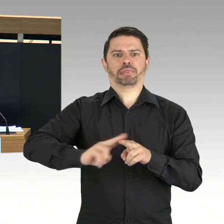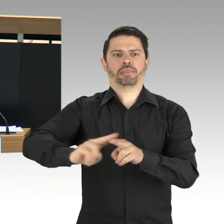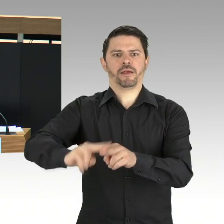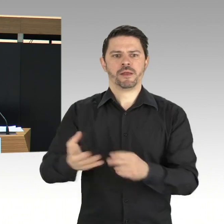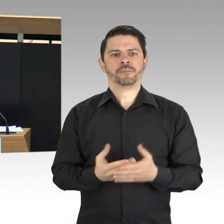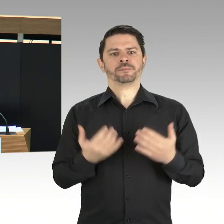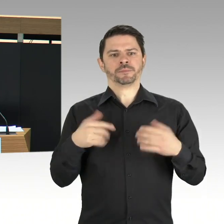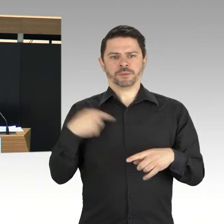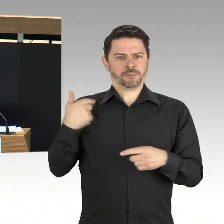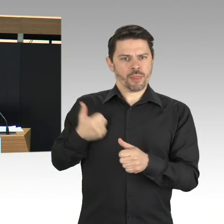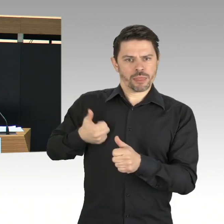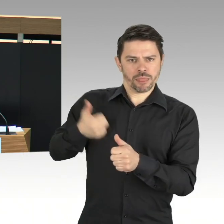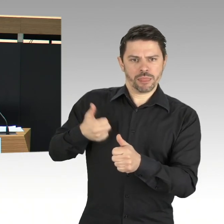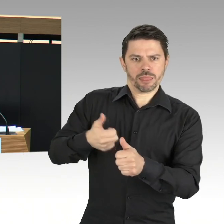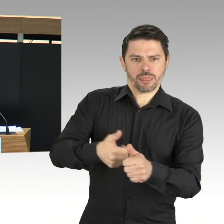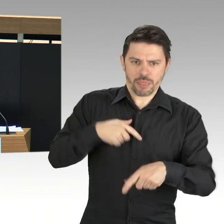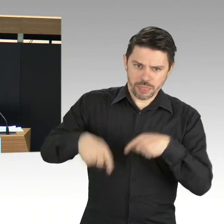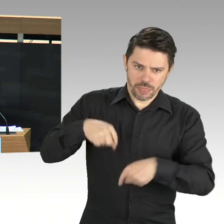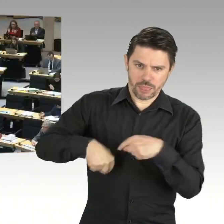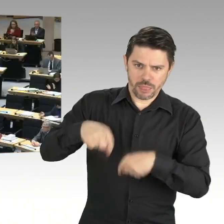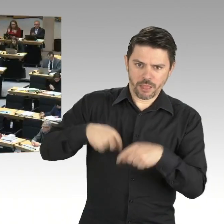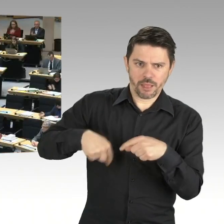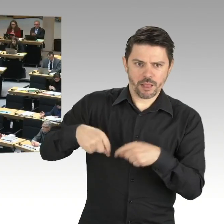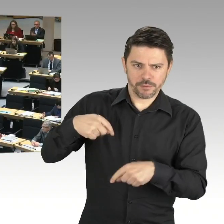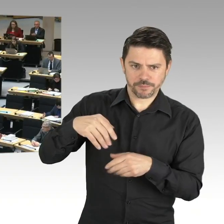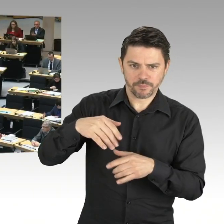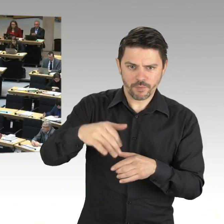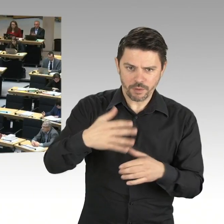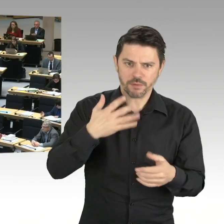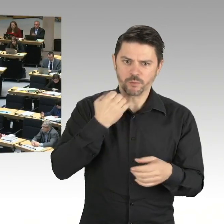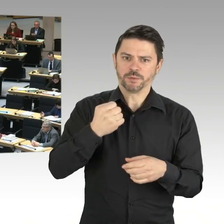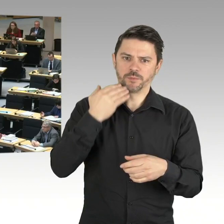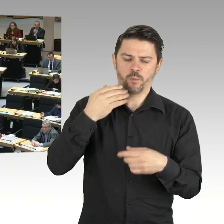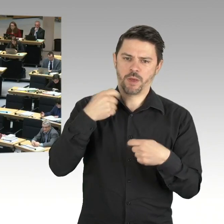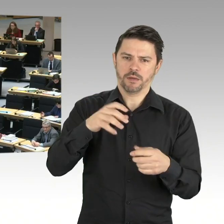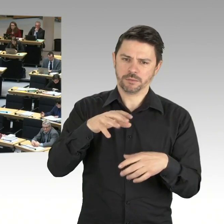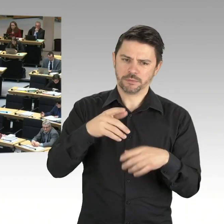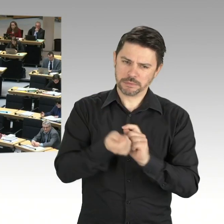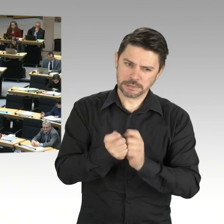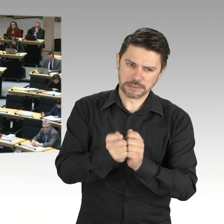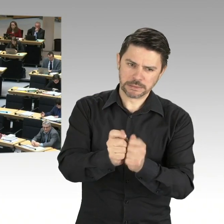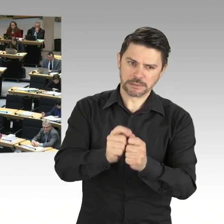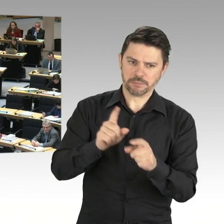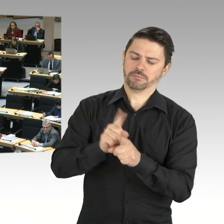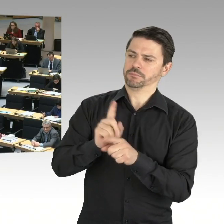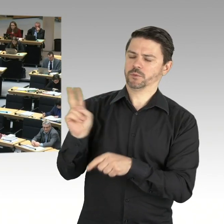(Präsidium) Frau Kollegin, ich darf Sie fragen, ob Sie eine Zwischenfrage des Abgeordneten Luthe ... (Rednerwechsel) Nein, vielen Dank. Und an dieser Stelle noch mal für alle,